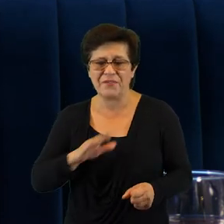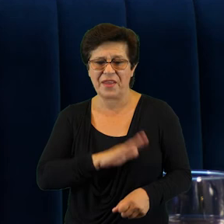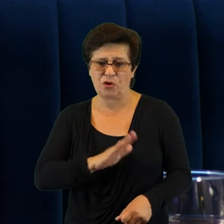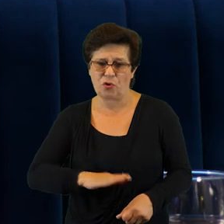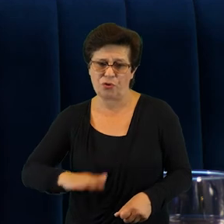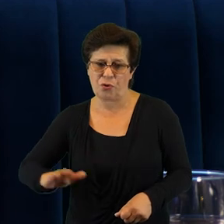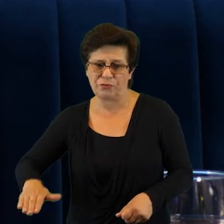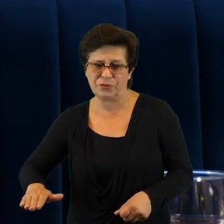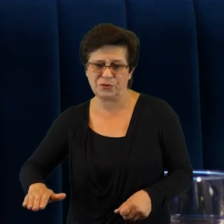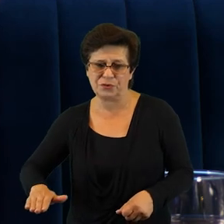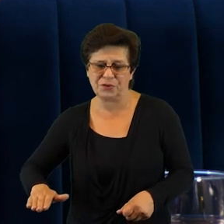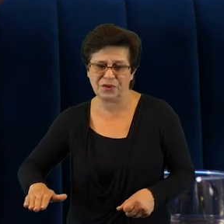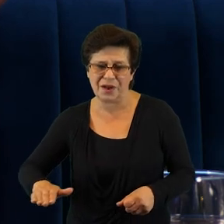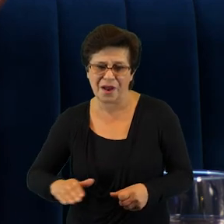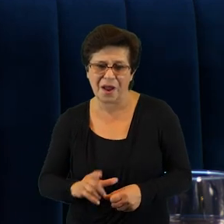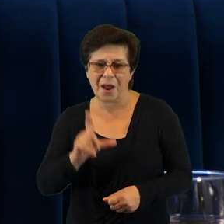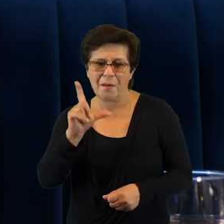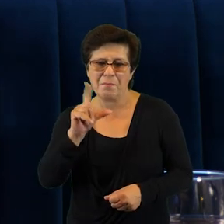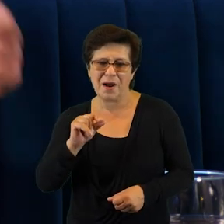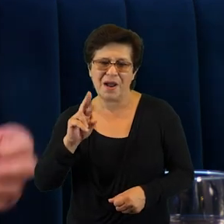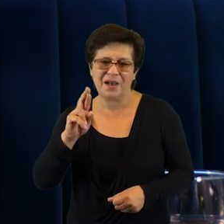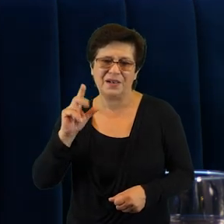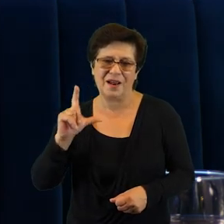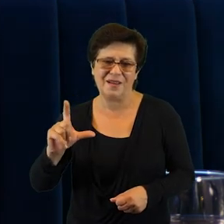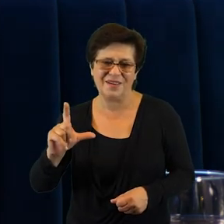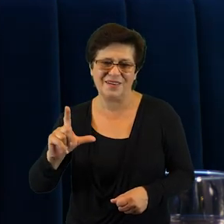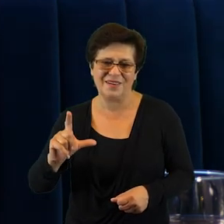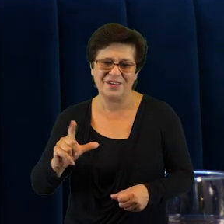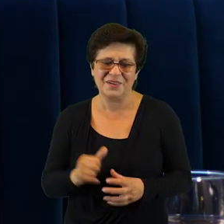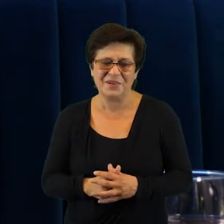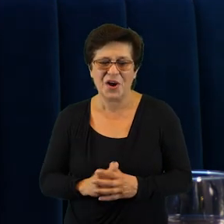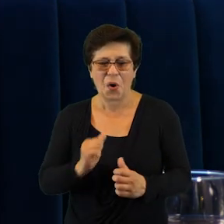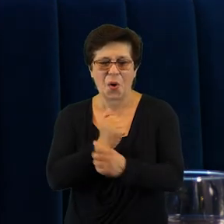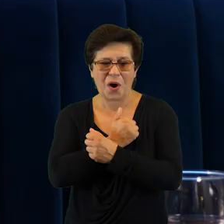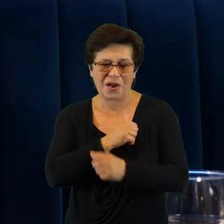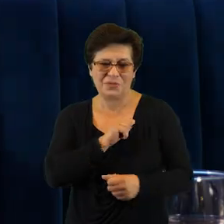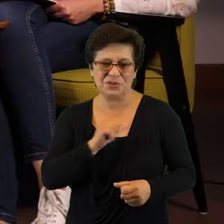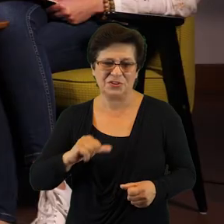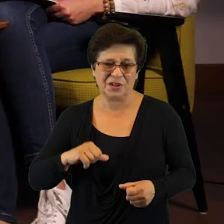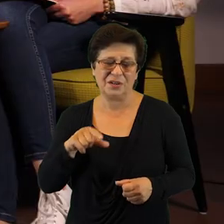a więc fredrowskie "kochajmy się" i taki jest jak gdyby morał tej sztuki. Ale w tym czasie, pani Joanno,